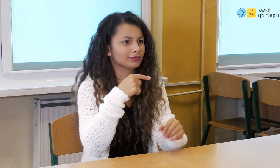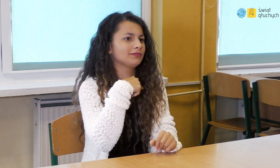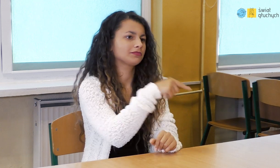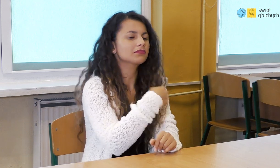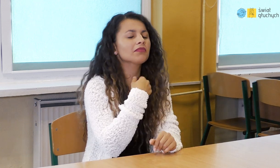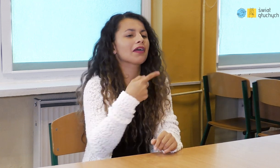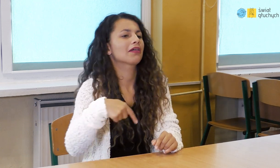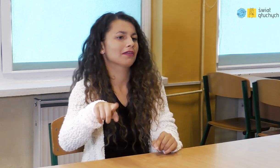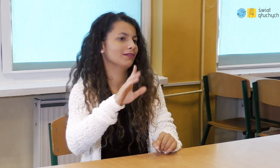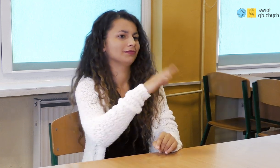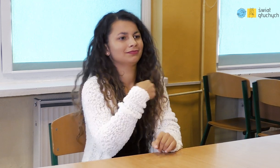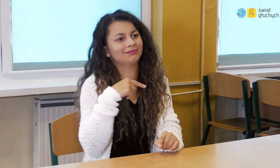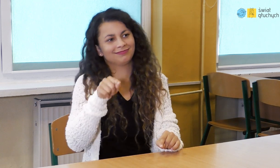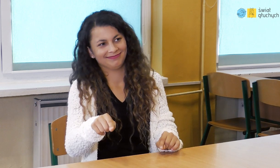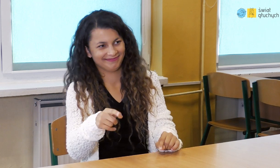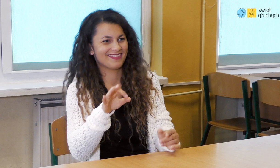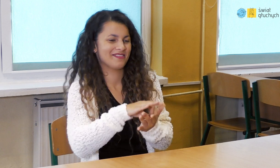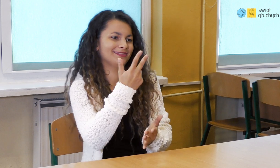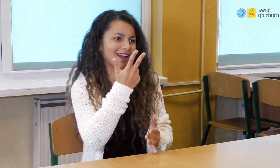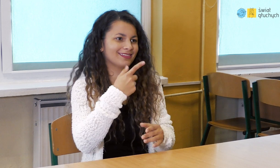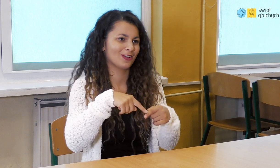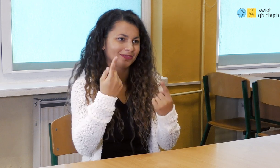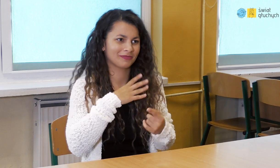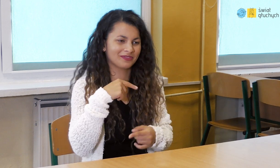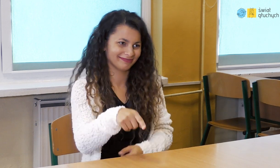Dlatego miałam taki przedmiot.